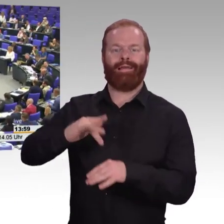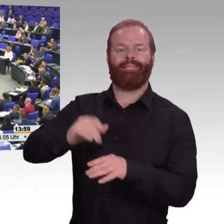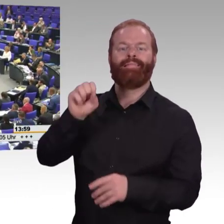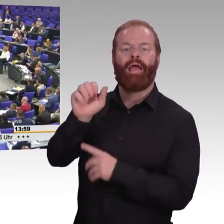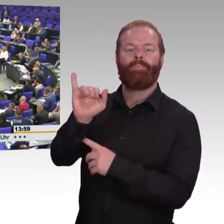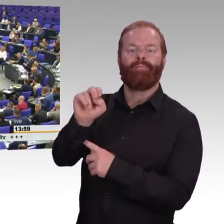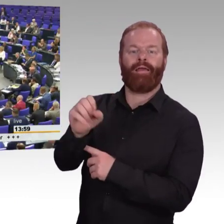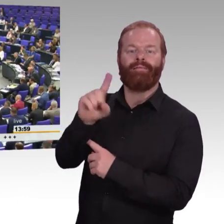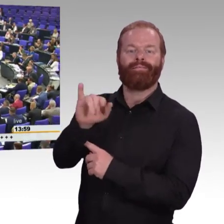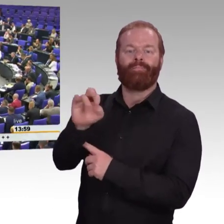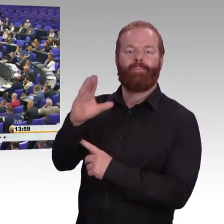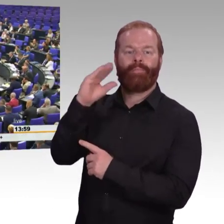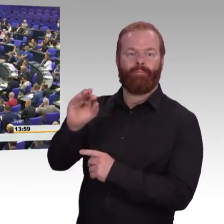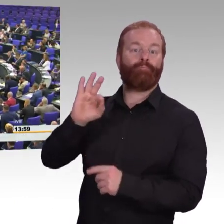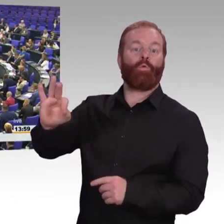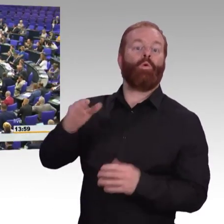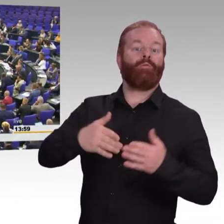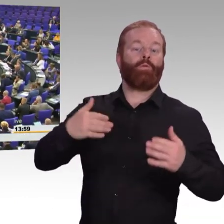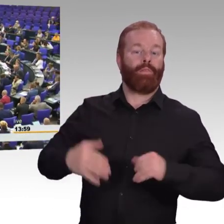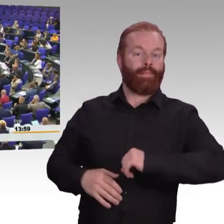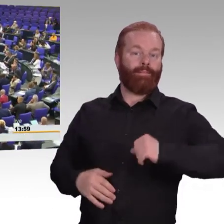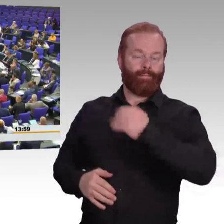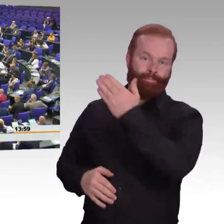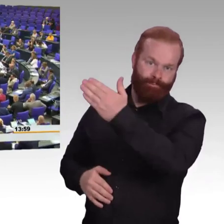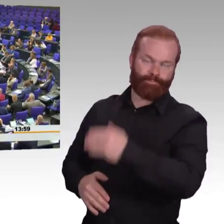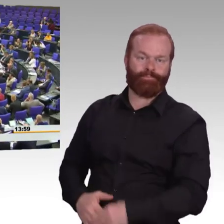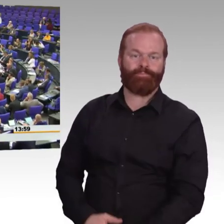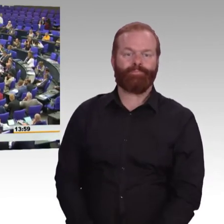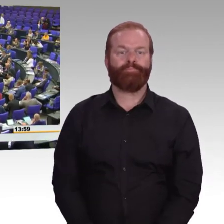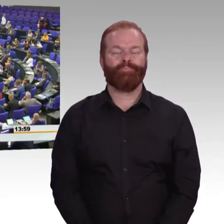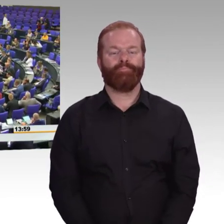der Kinderrechte in Deutschland: Kinderarmut ist verbreitet,